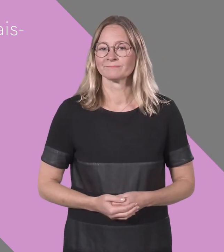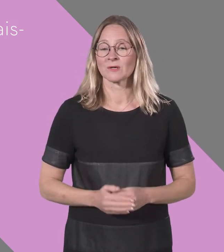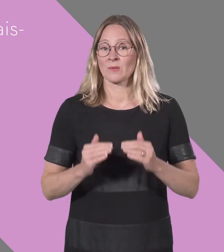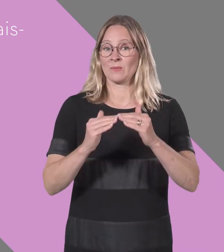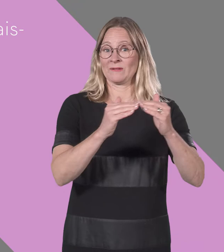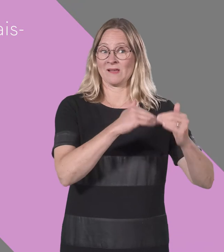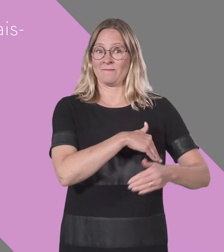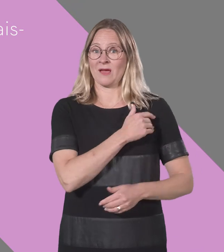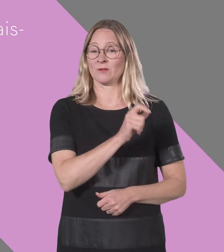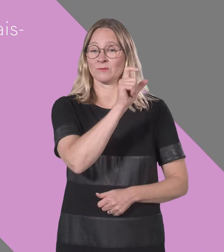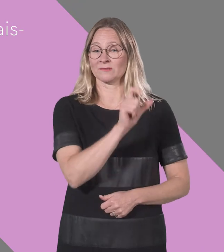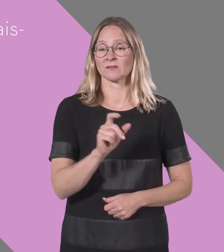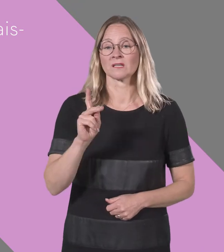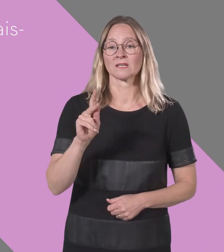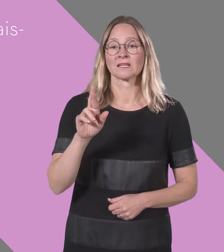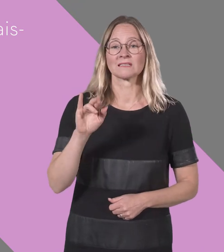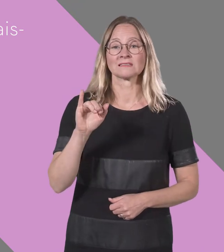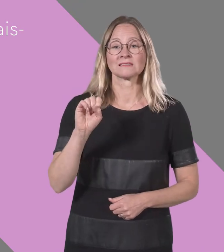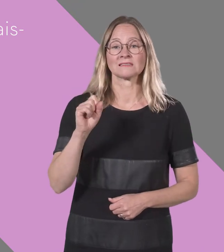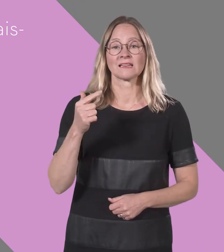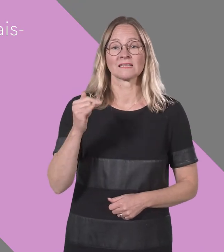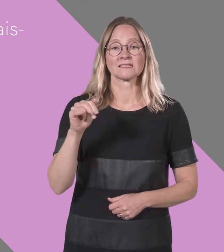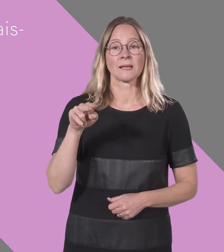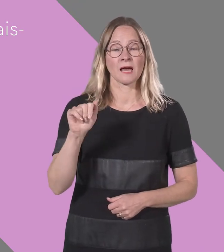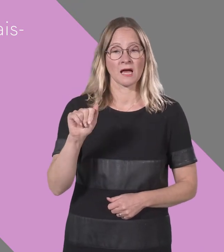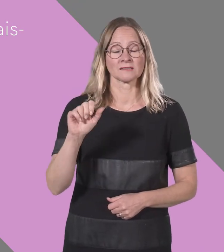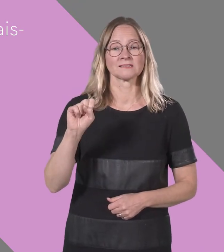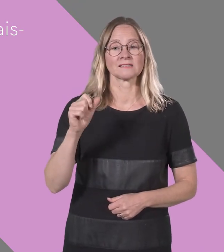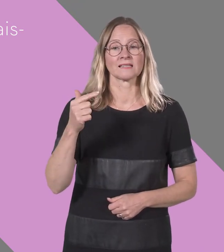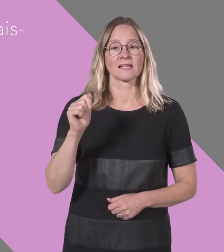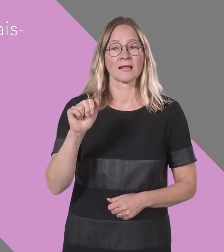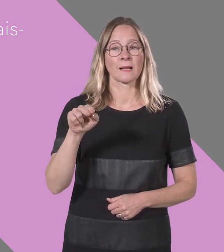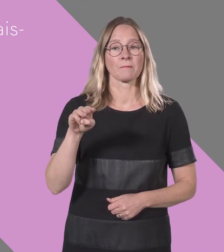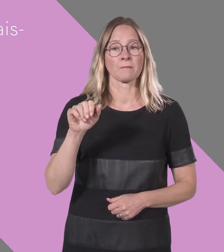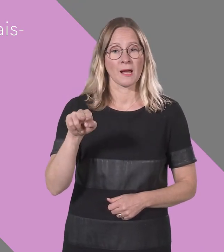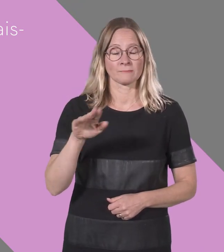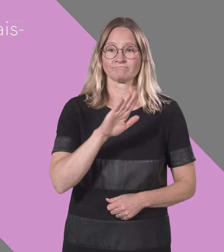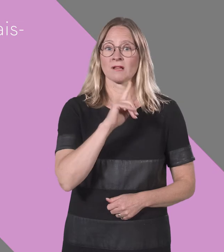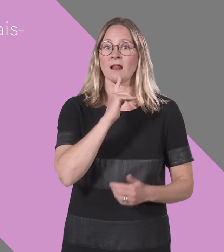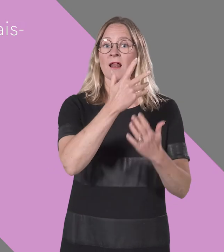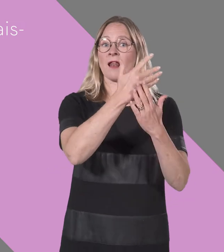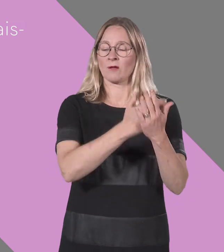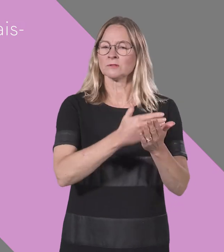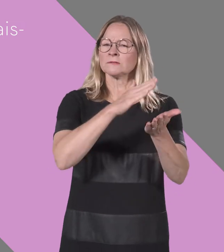Yhdenvertaisuusvaltuutettu Kristina Stenman suosittaa lausunnossaan, -